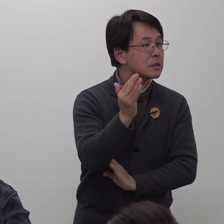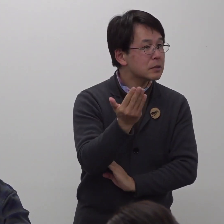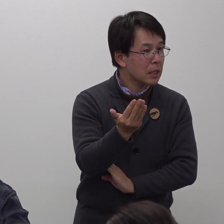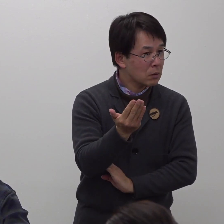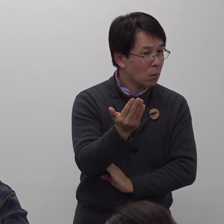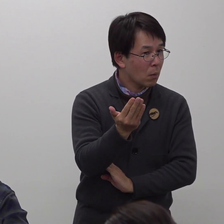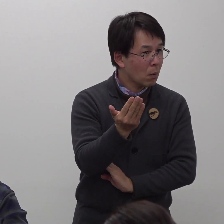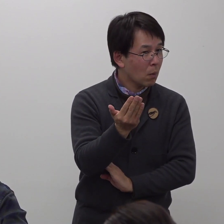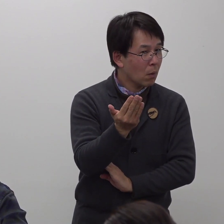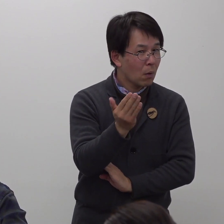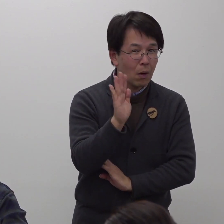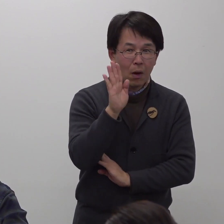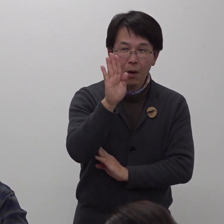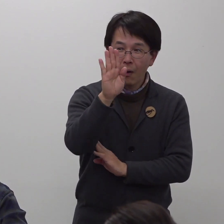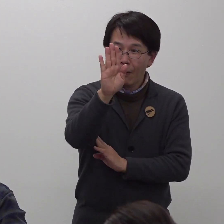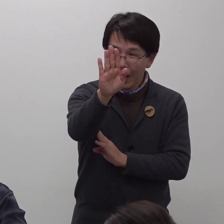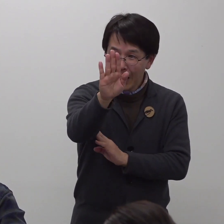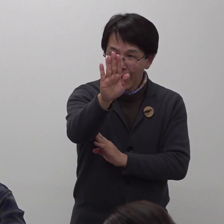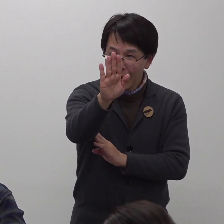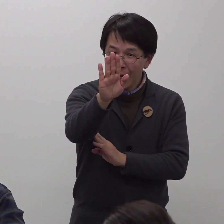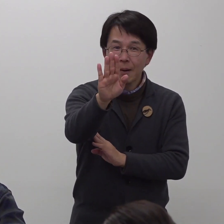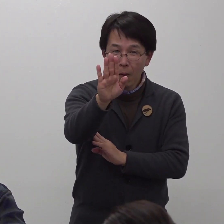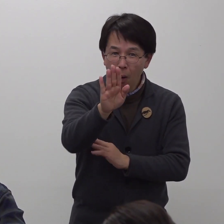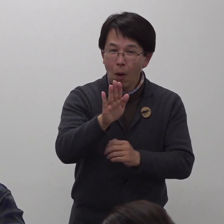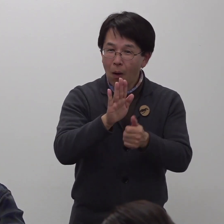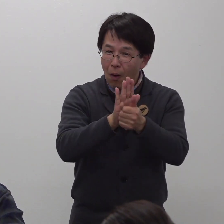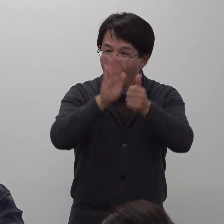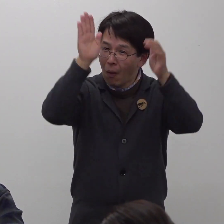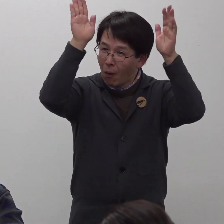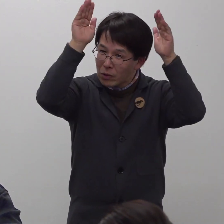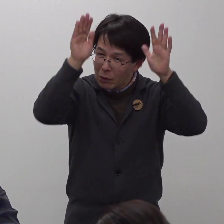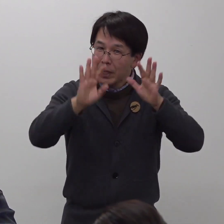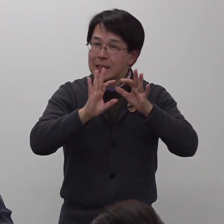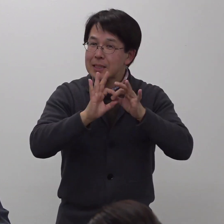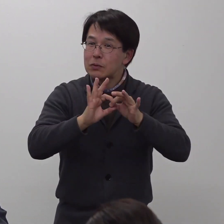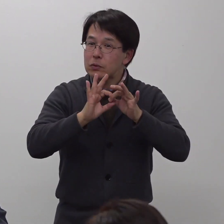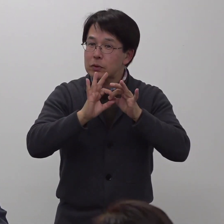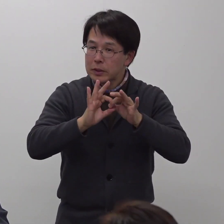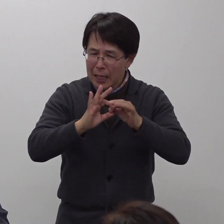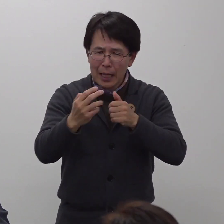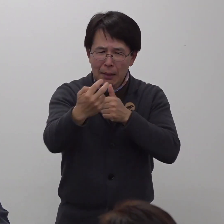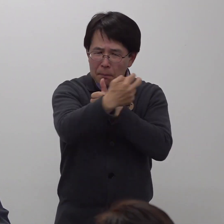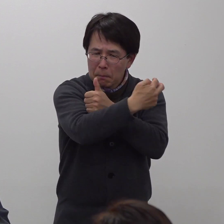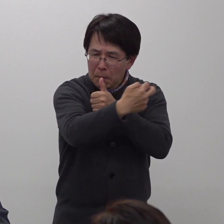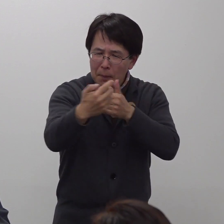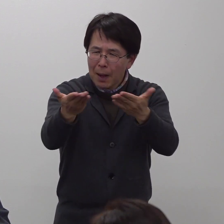これから先も補助犬のことを見守ってほしいと思います